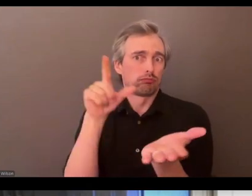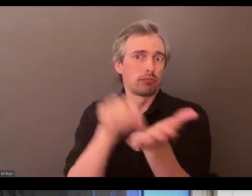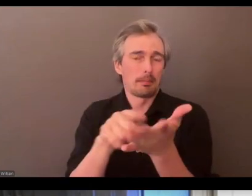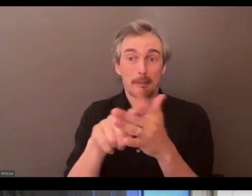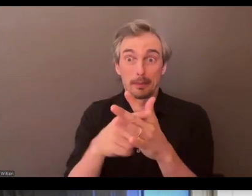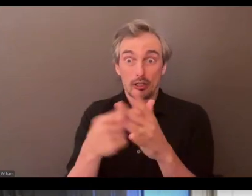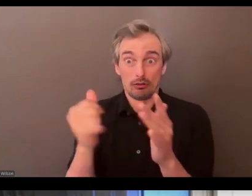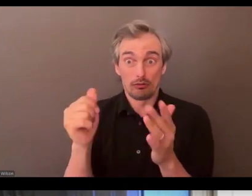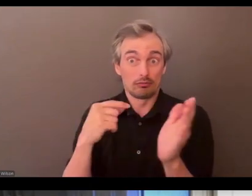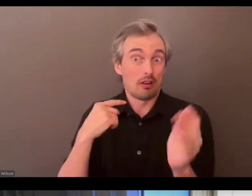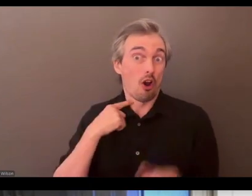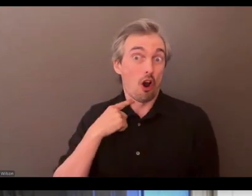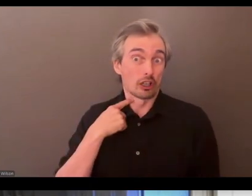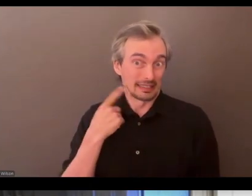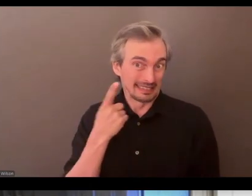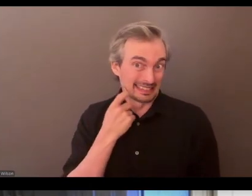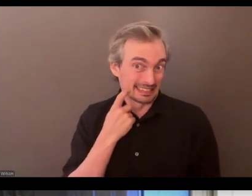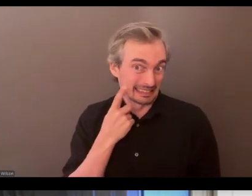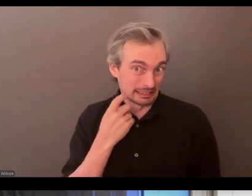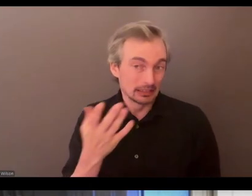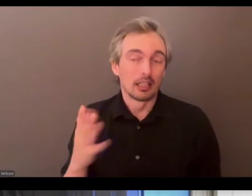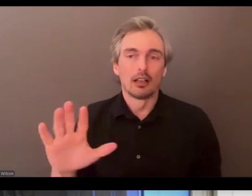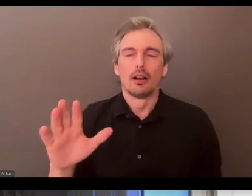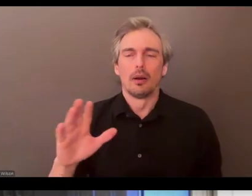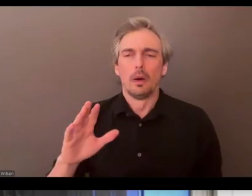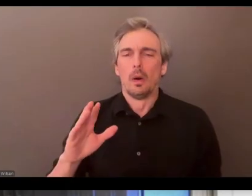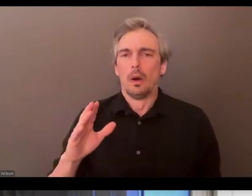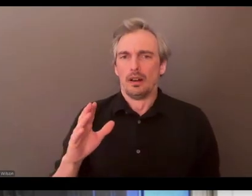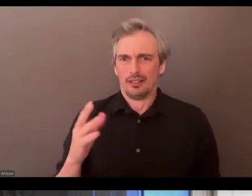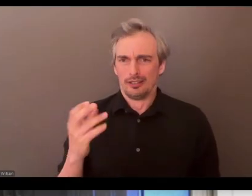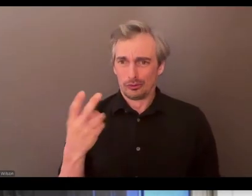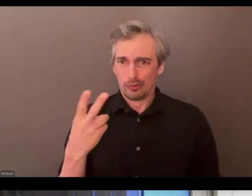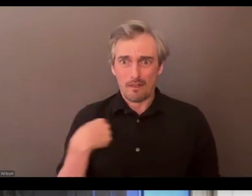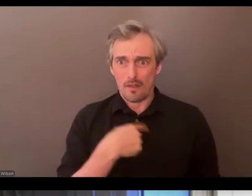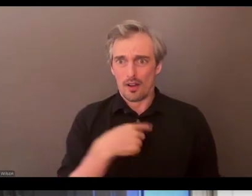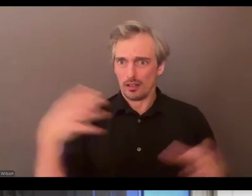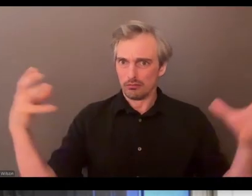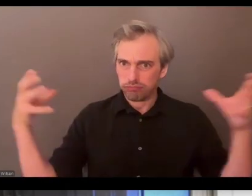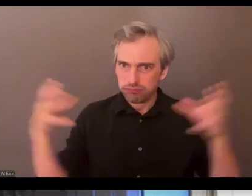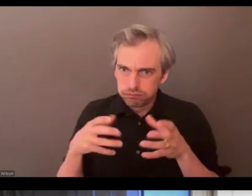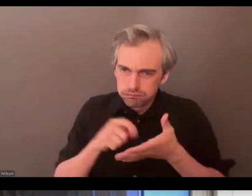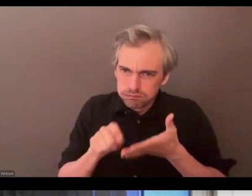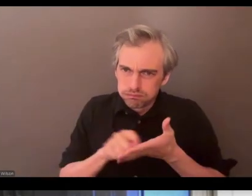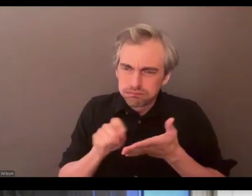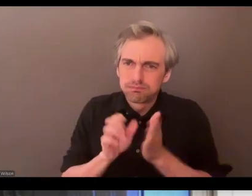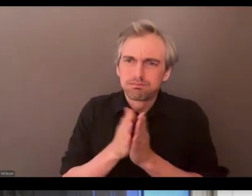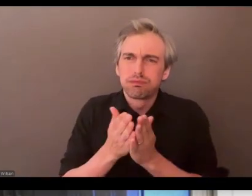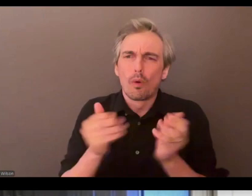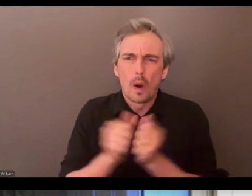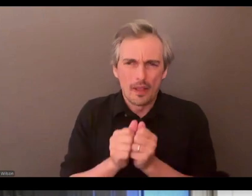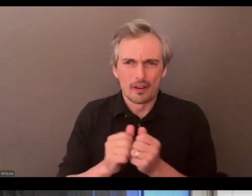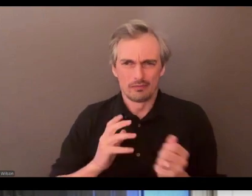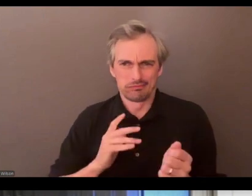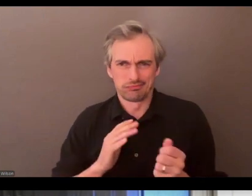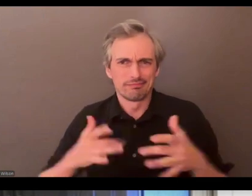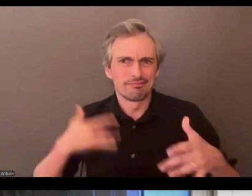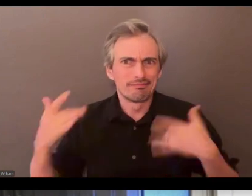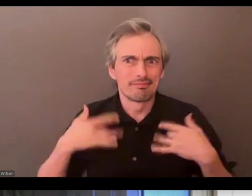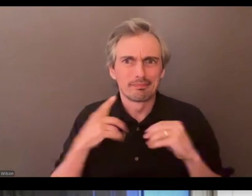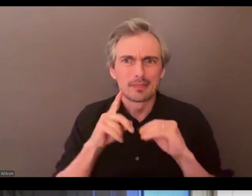内容はインクル ーシブデザインとアクセシビリテ ィに関するもので、最後にこの本をお見せします。 素晴らしいリソ ースです。